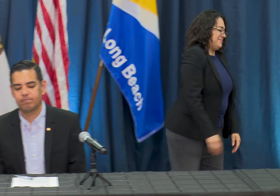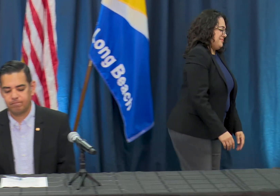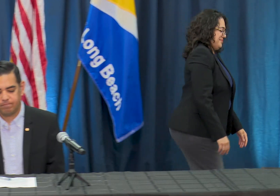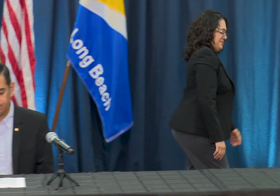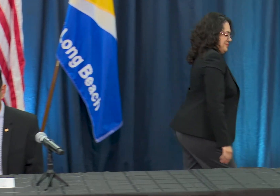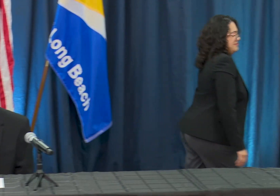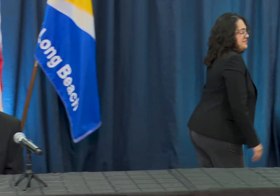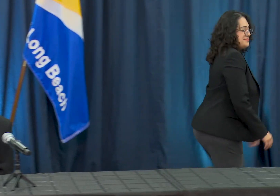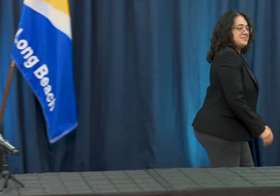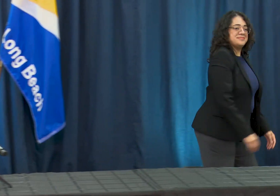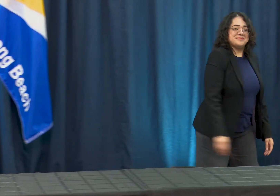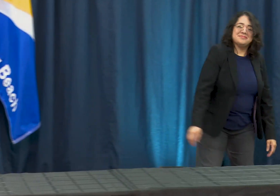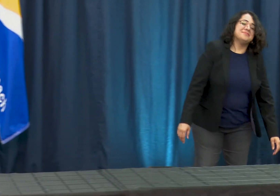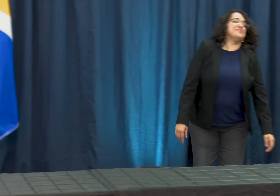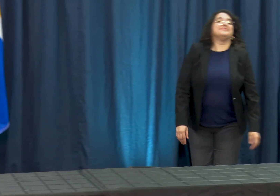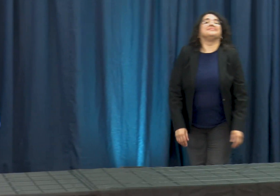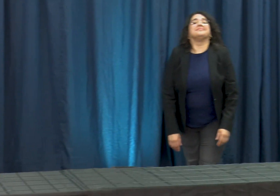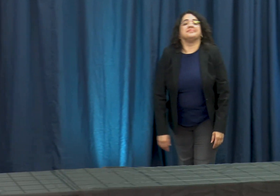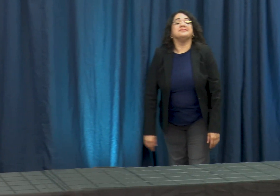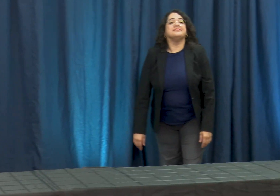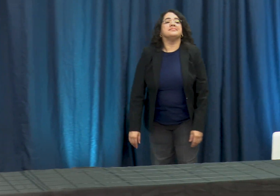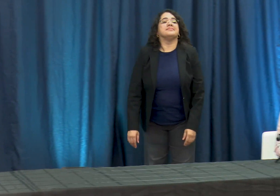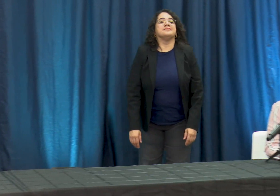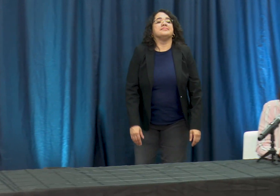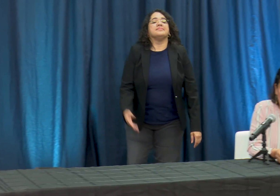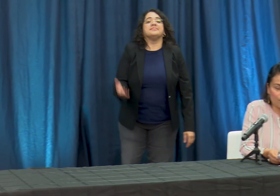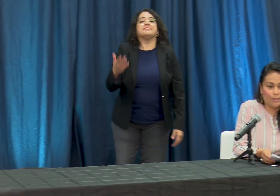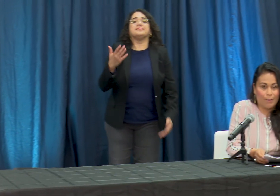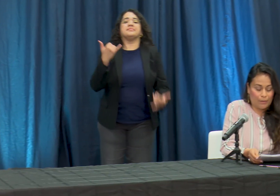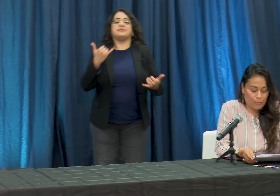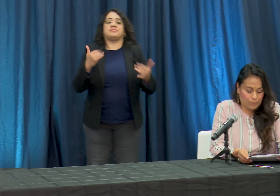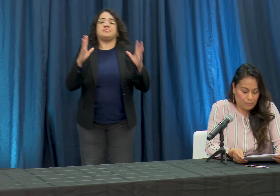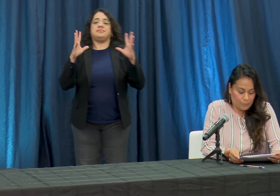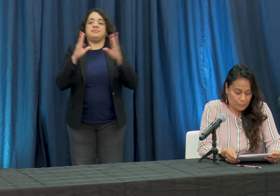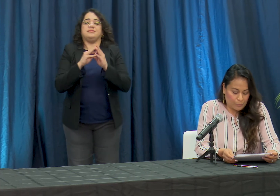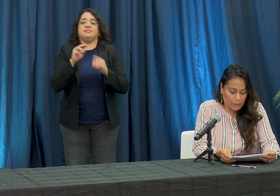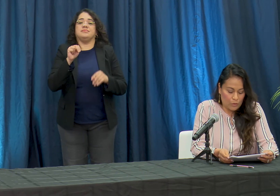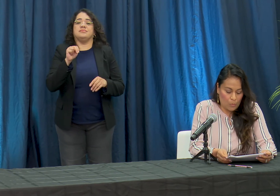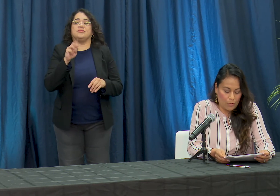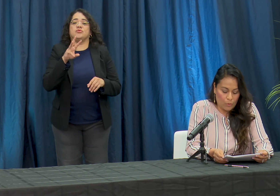Buenas Tardes. Hoy estas informative apparel USA de Mayo como de